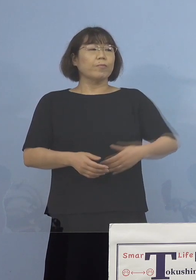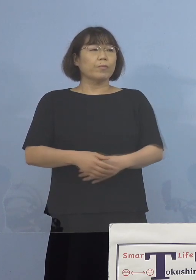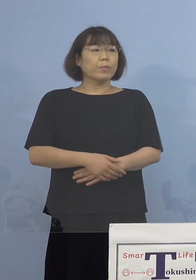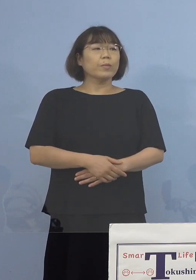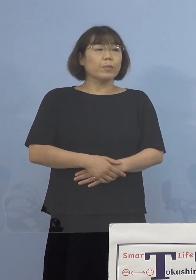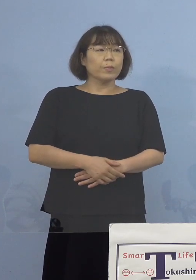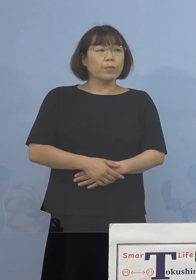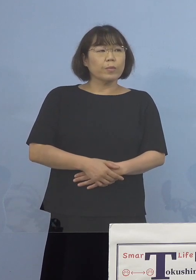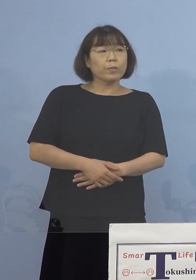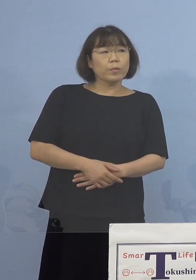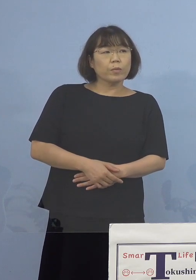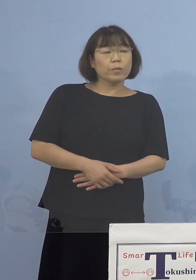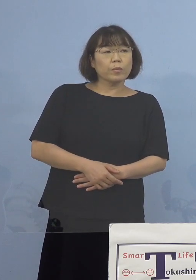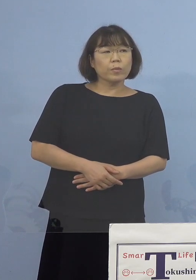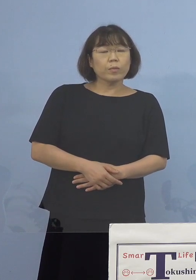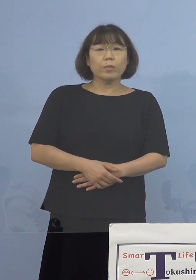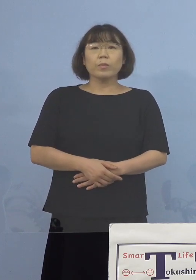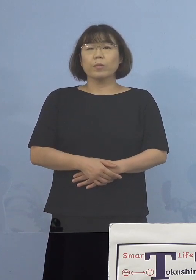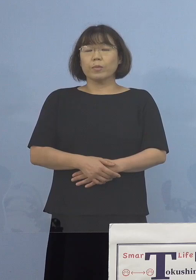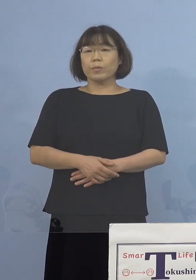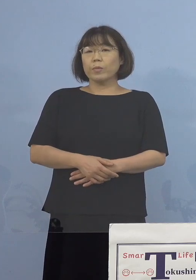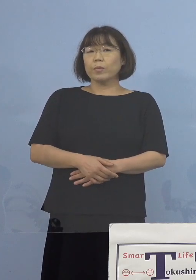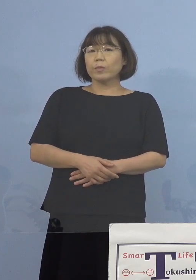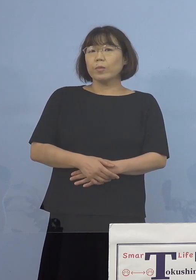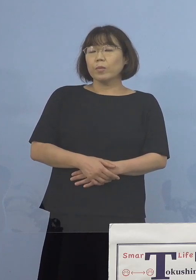（毎日新聞社） すみません、毎日新聞です